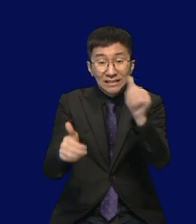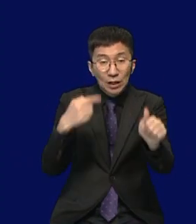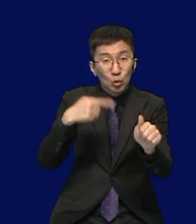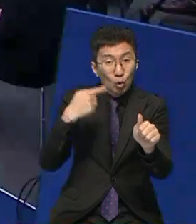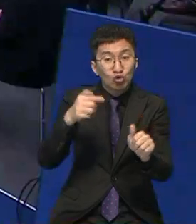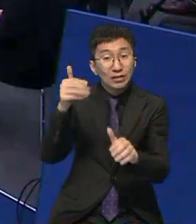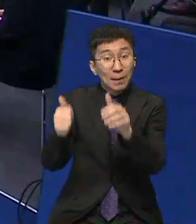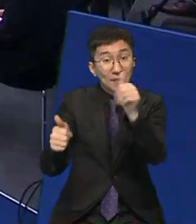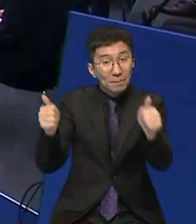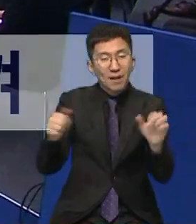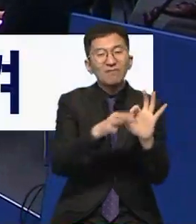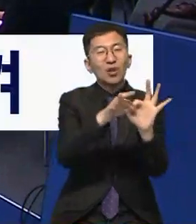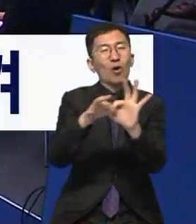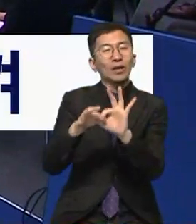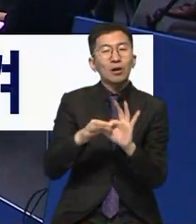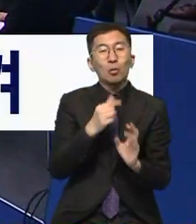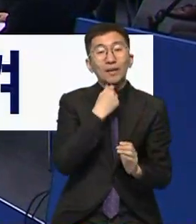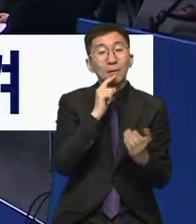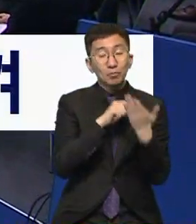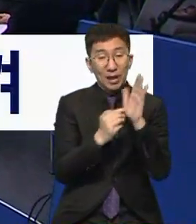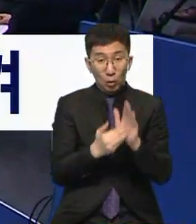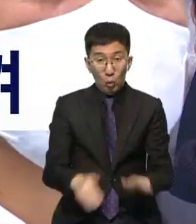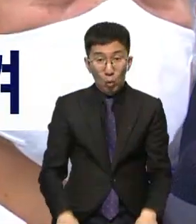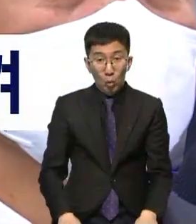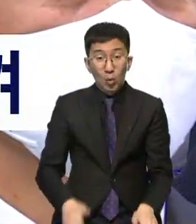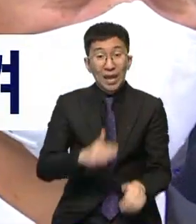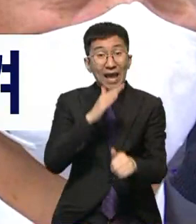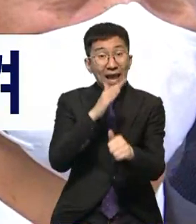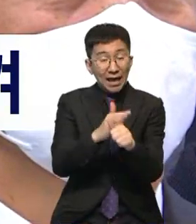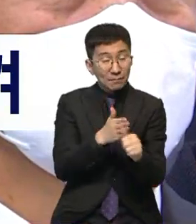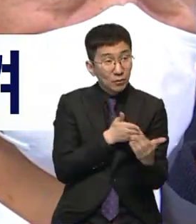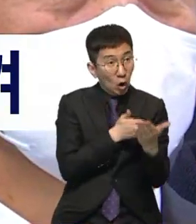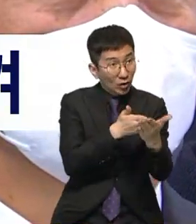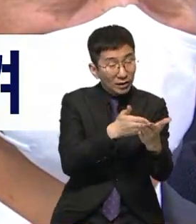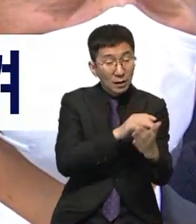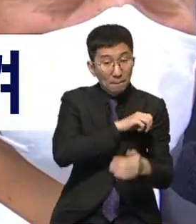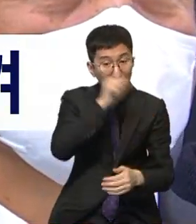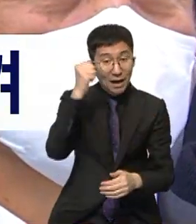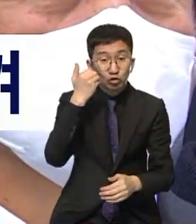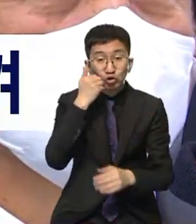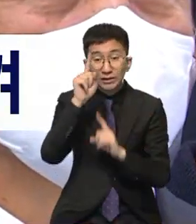윤 대통령은 해임건의안이 통과된 이상민 행정안전부 장관에게도 직접 발언권을